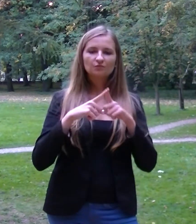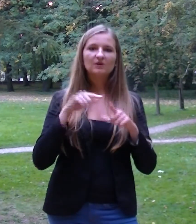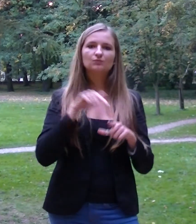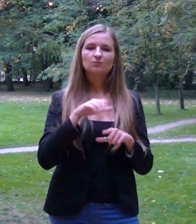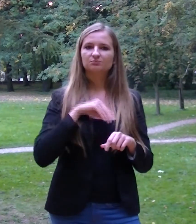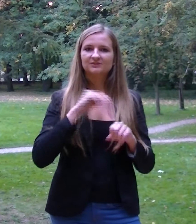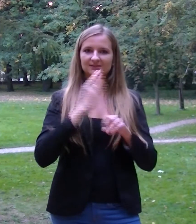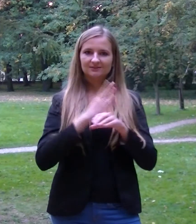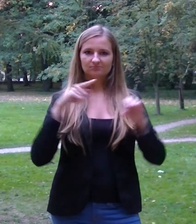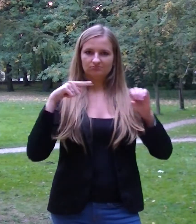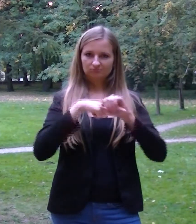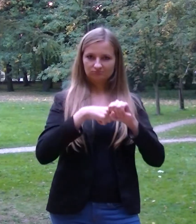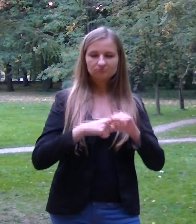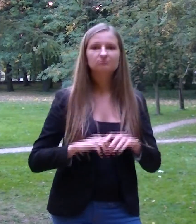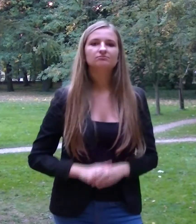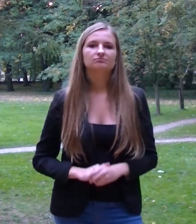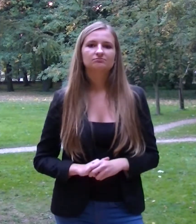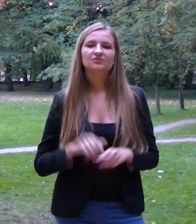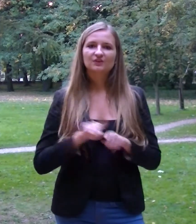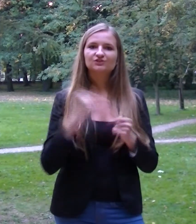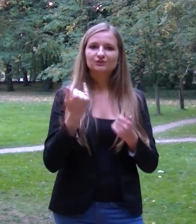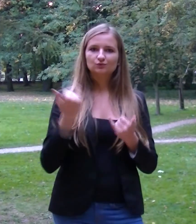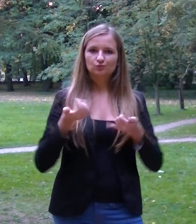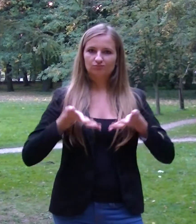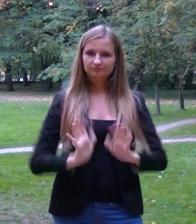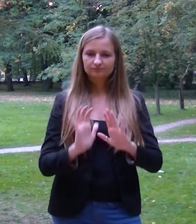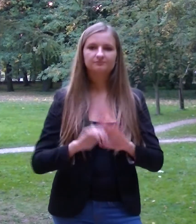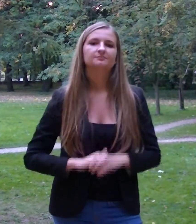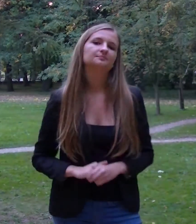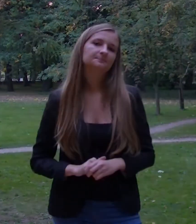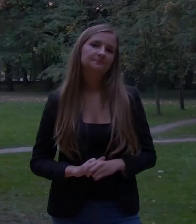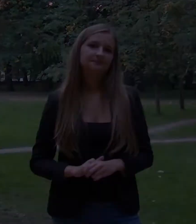do pochwy mężczyzna wprowadza penisa podczas seksu, przez pochwę wydostaje się dziecko podczas porodu.